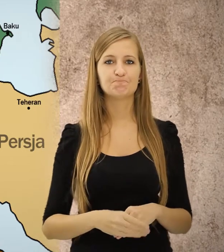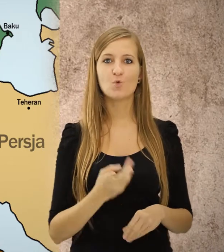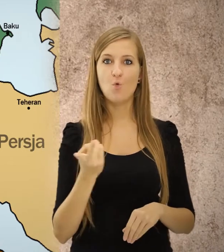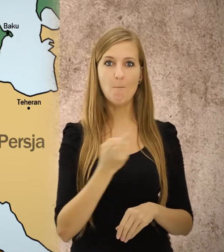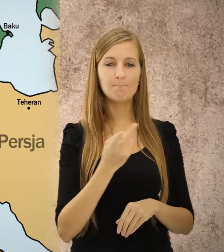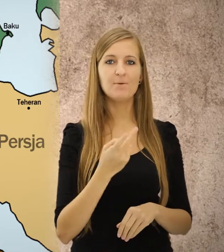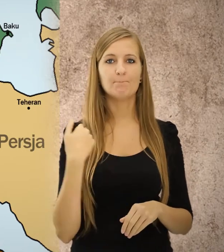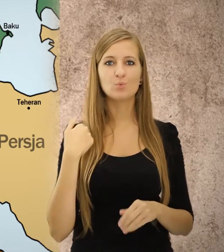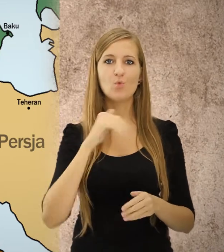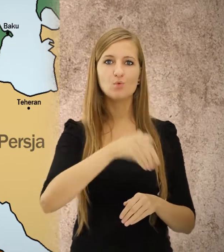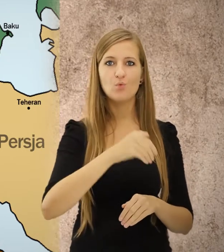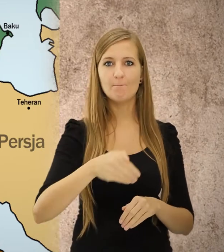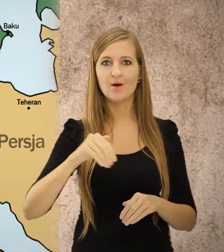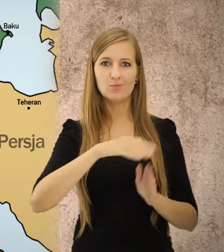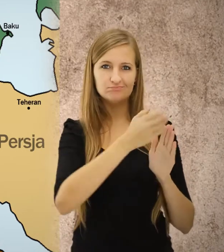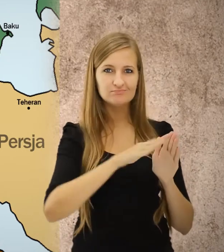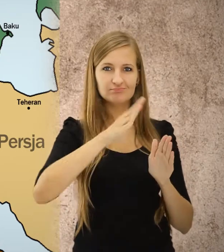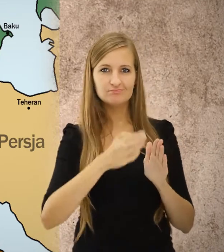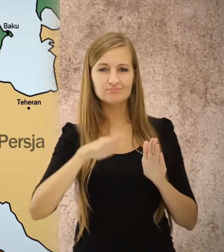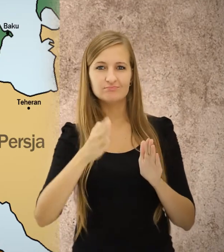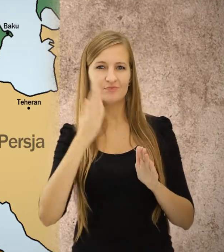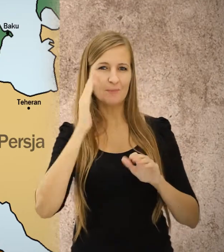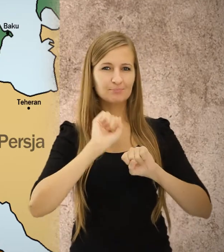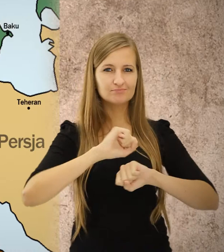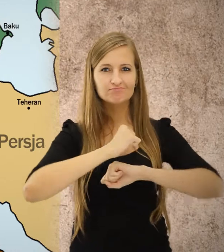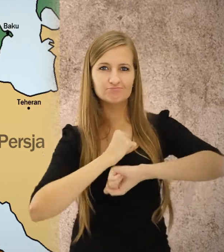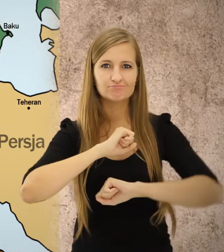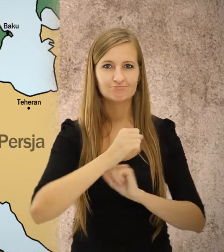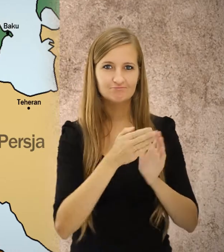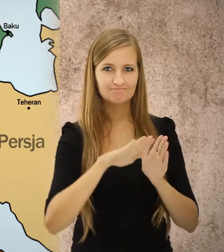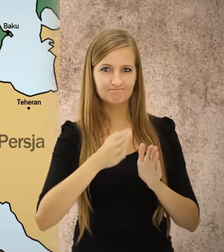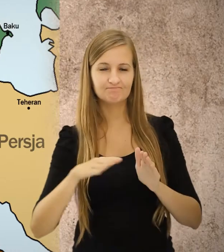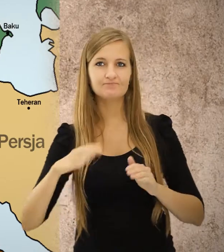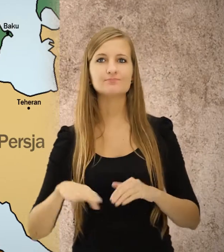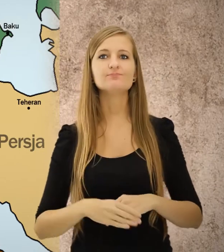Wojska po obu stronach okopały się.